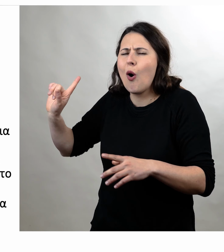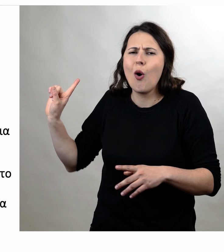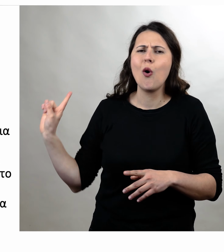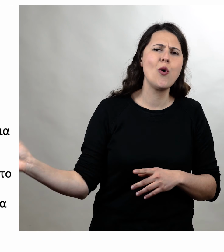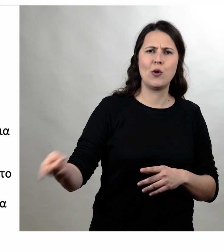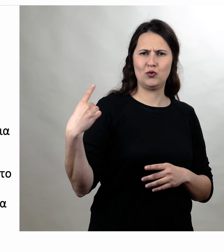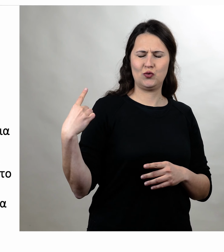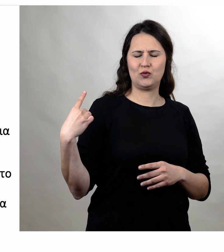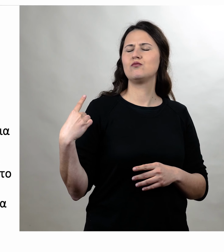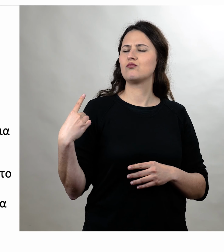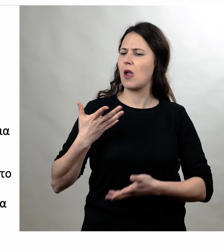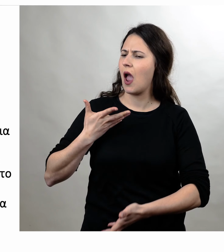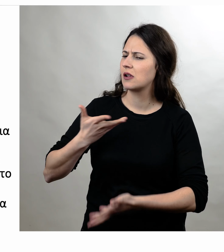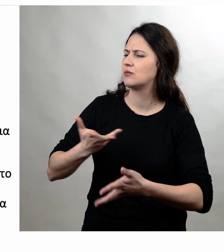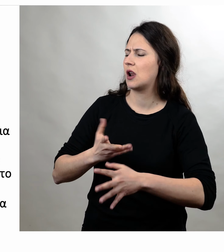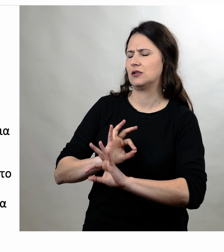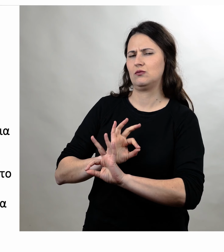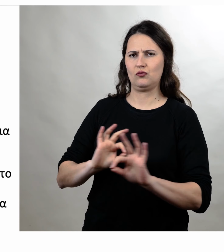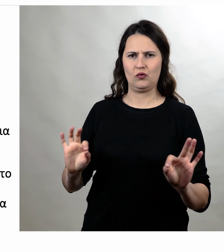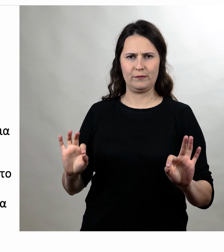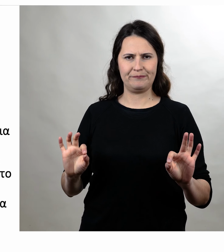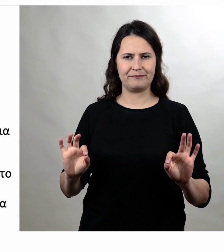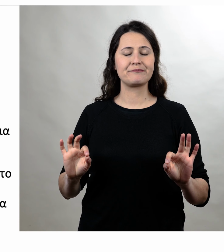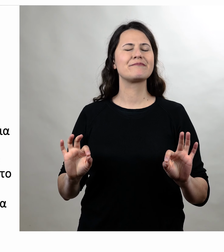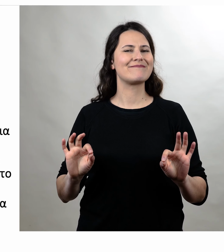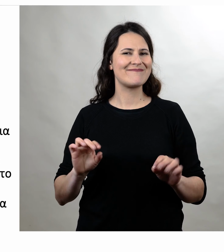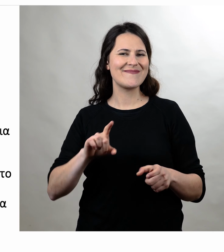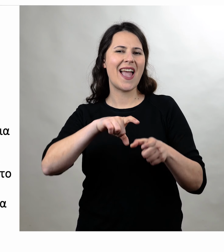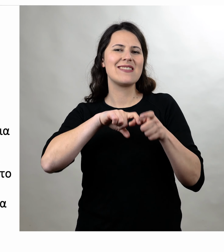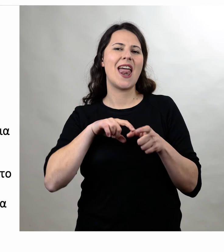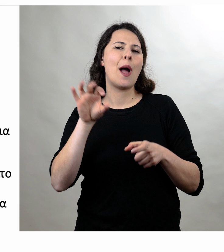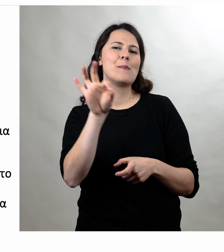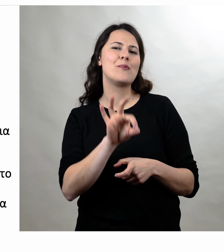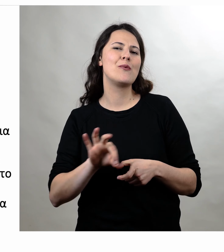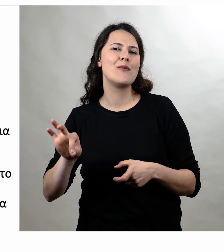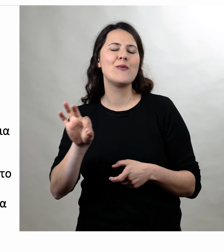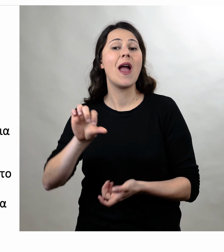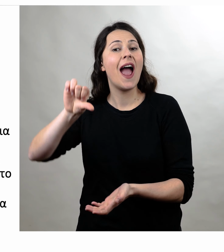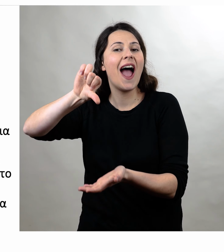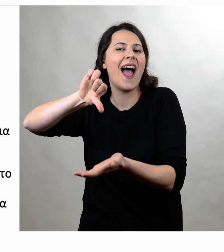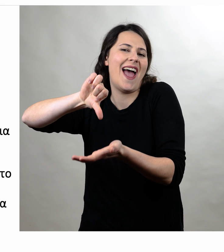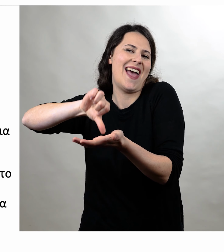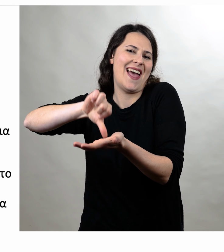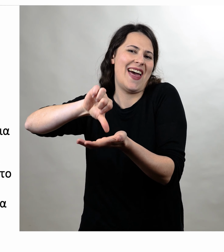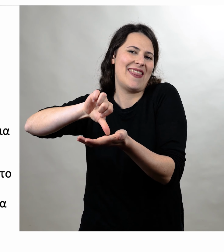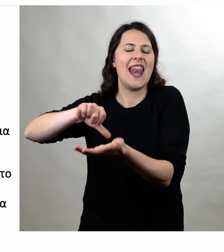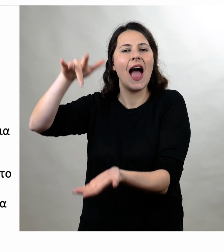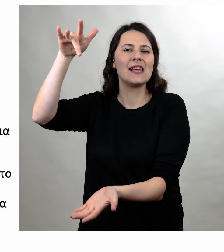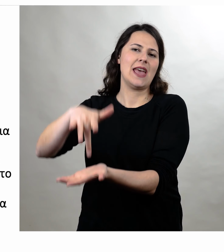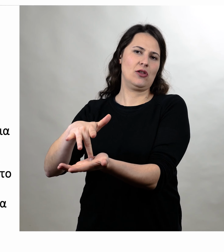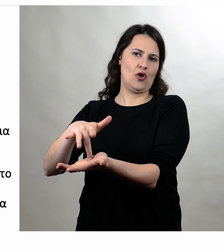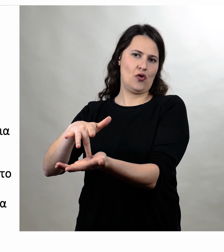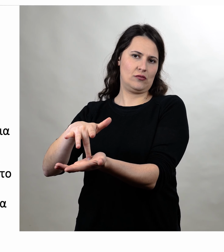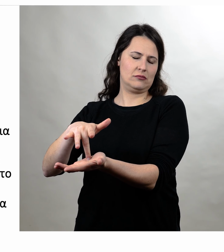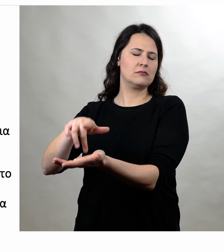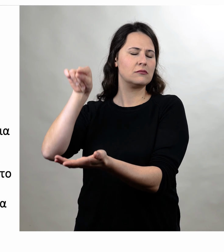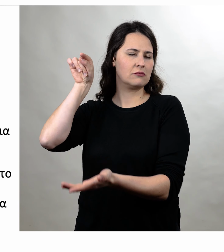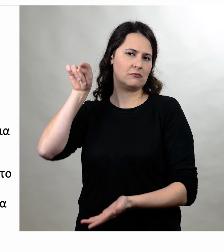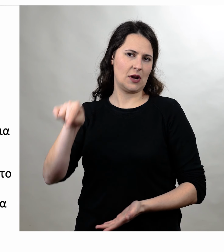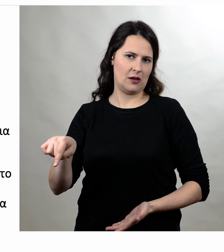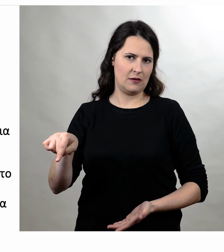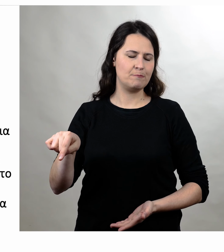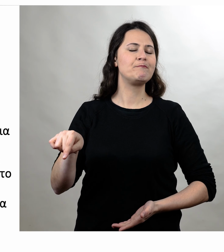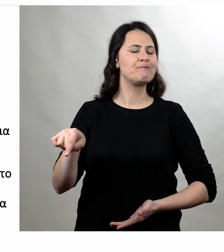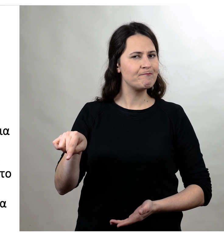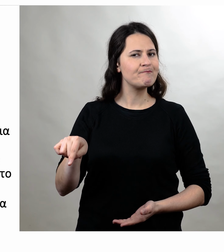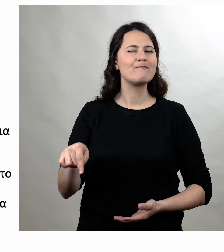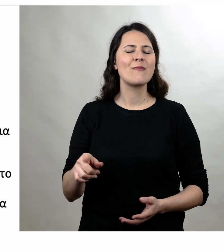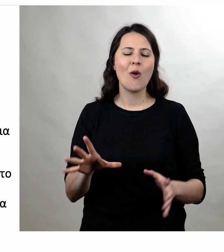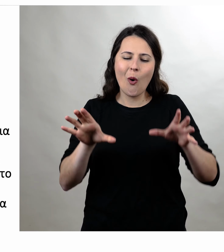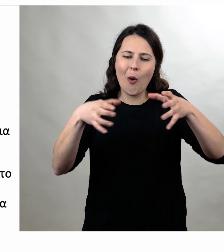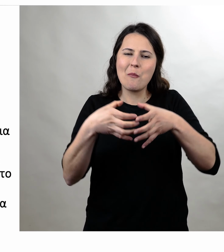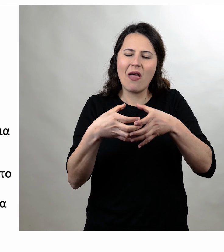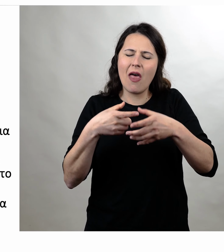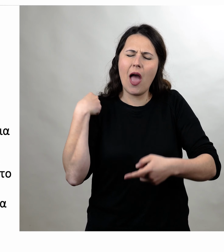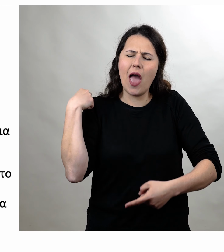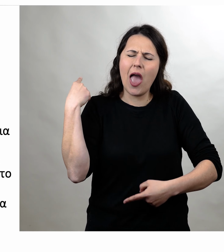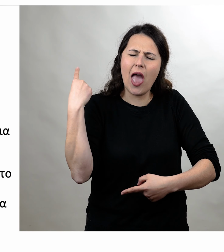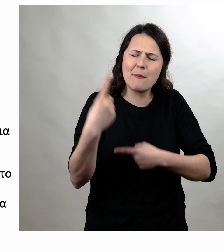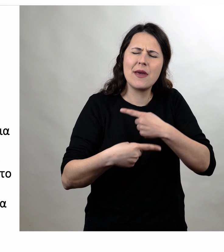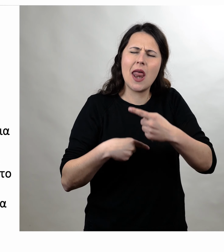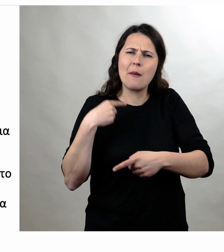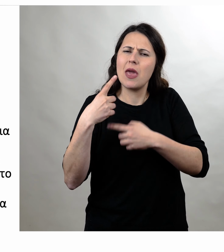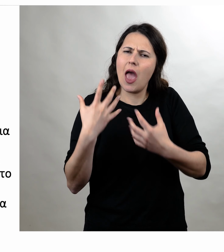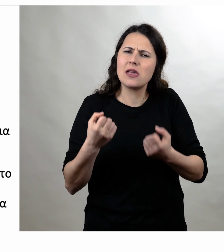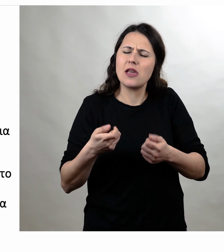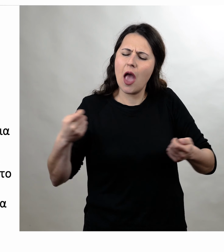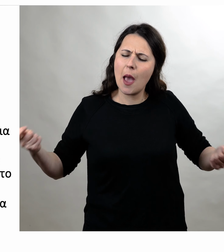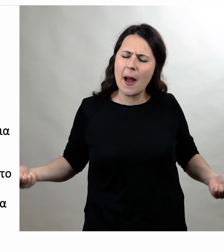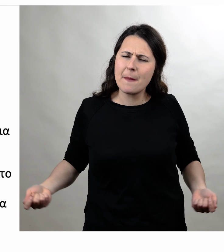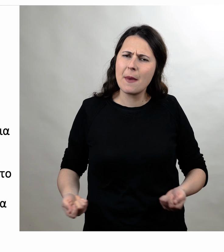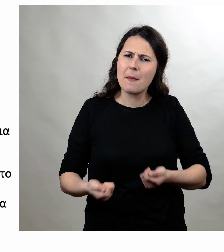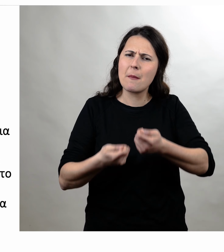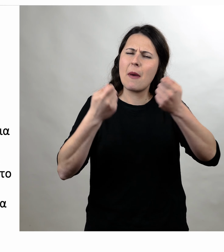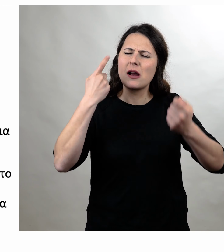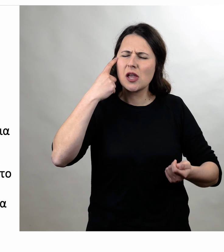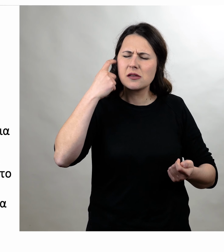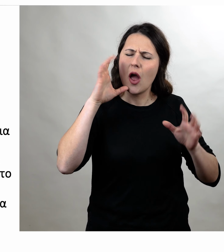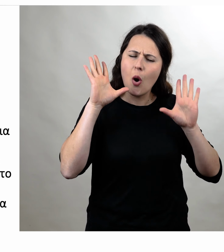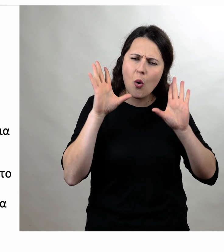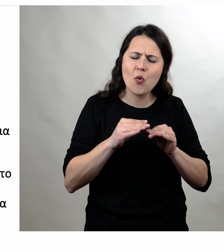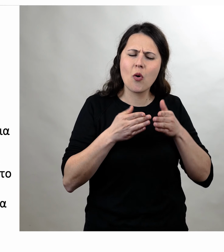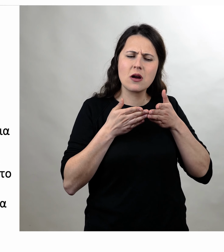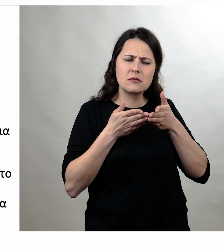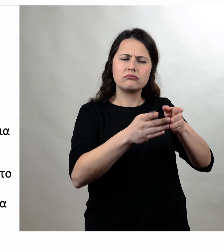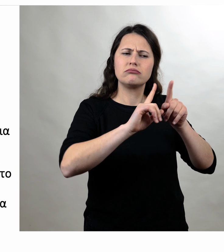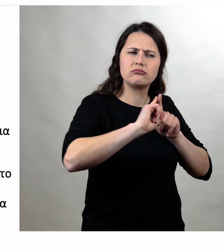Η εταιρεία βρίσκεται στο κέντρο της Αθήνας και αποτελείται από μια ομάδα έμπειρων επαγγελματιών με μεγάλη γνώση του χώρου των ακτοπλοϊκών εισιτηρίων.